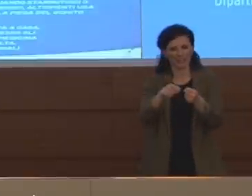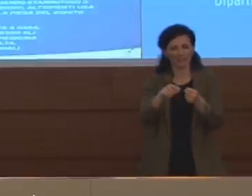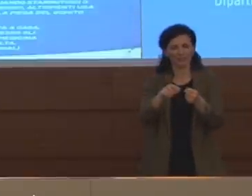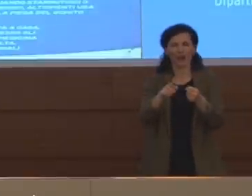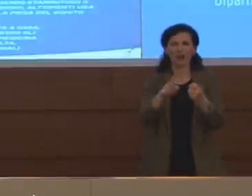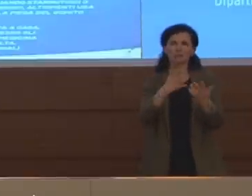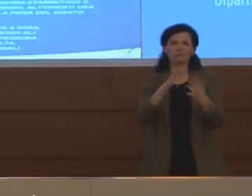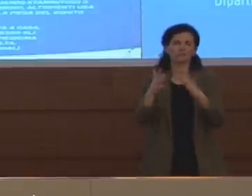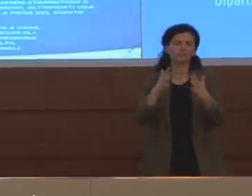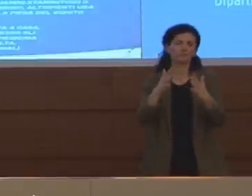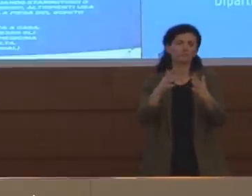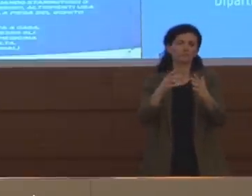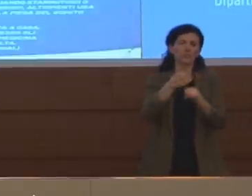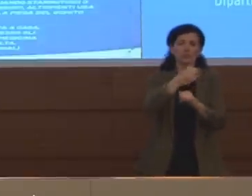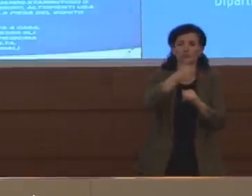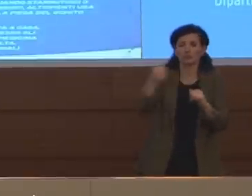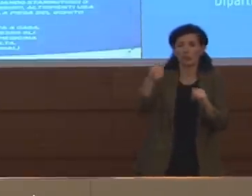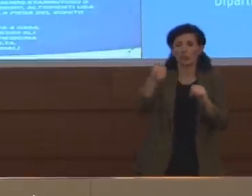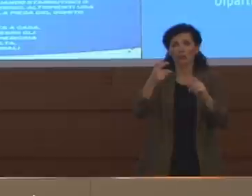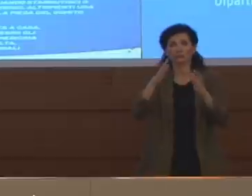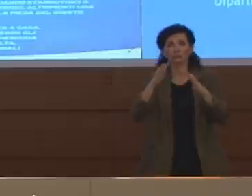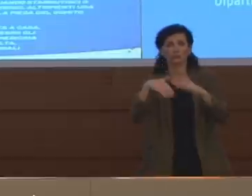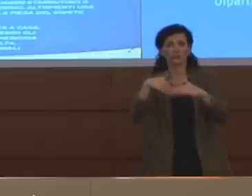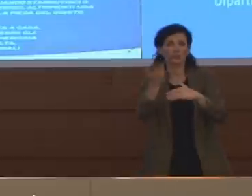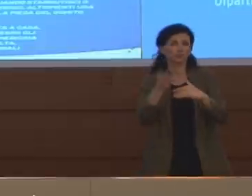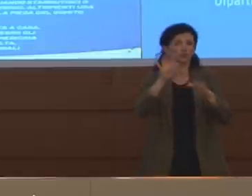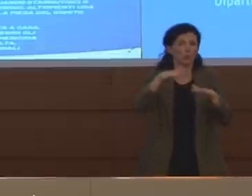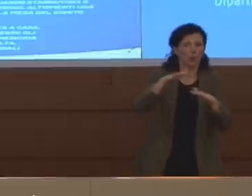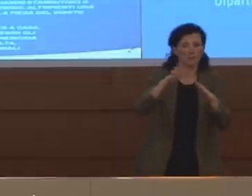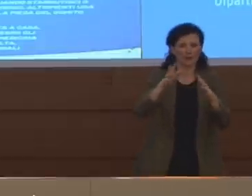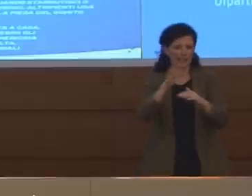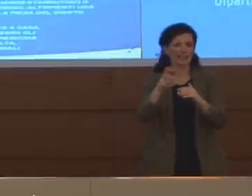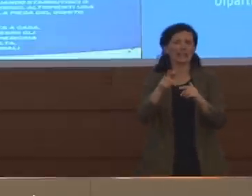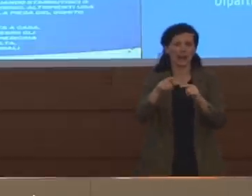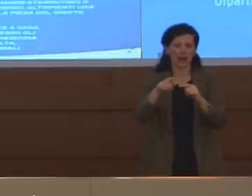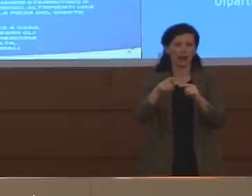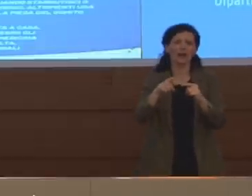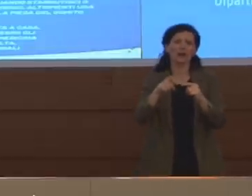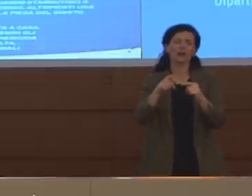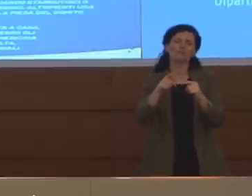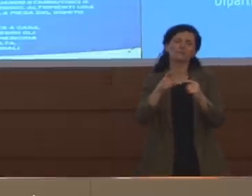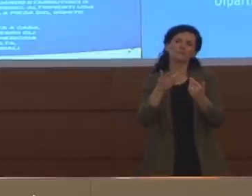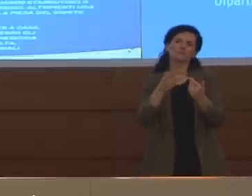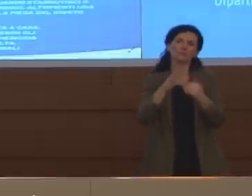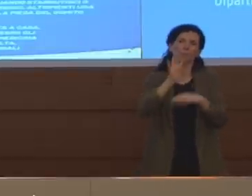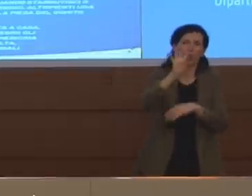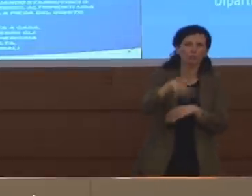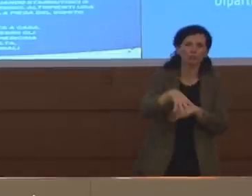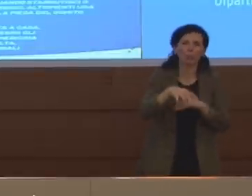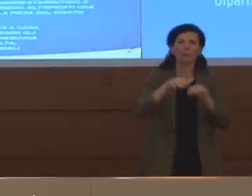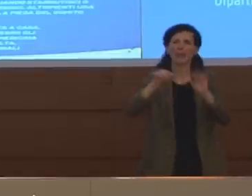centinaio i 5.000. Quindi immaginatevi quando ce n'erano più di 40065